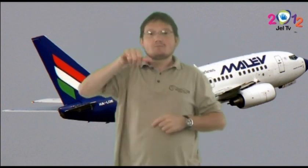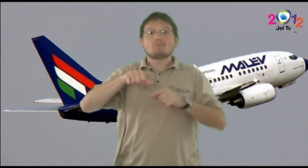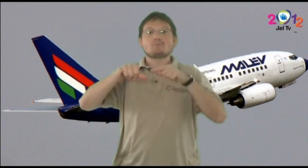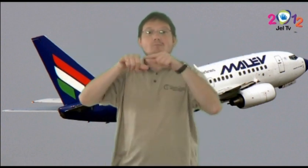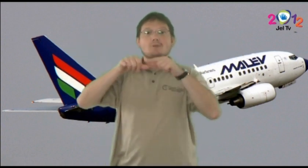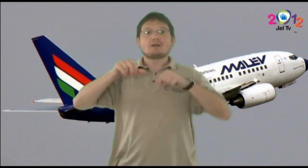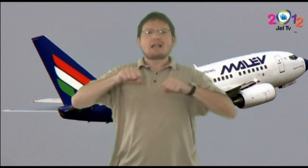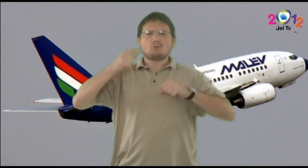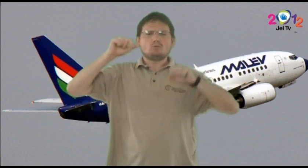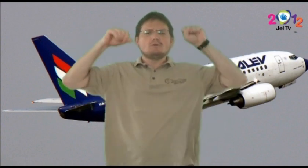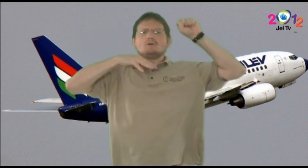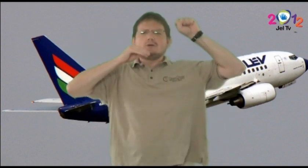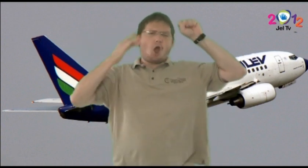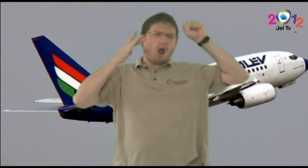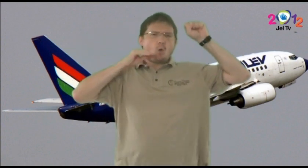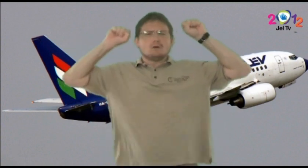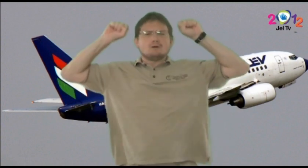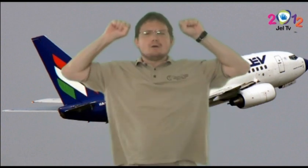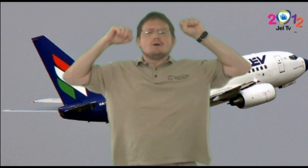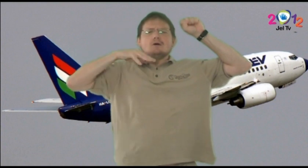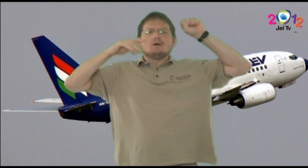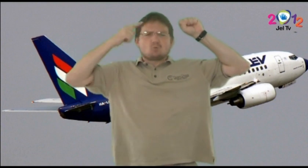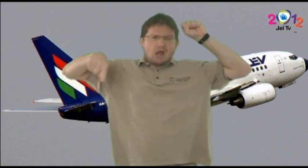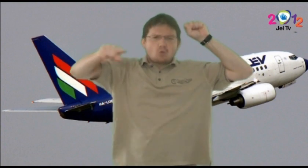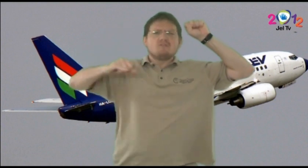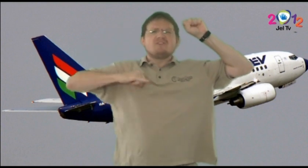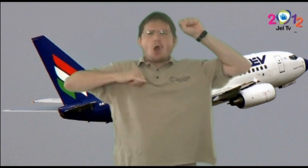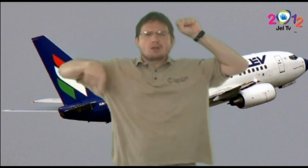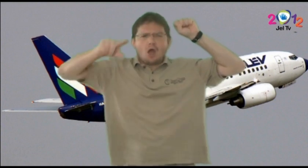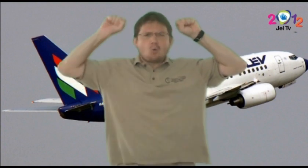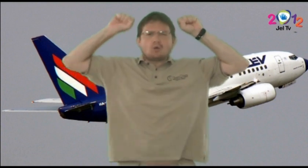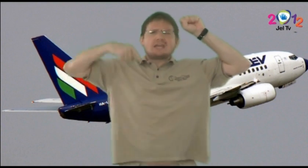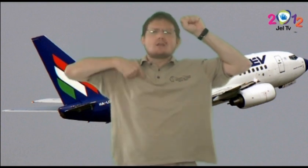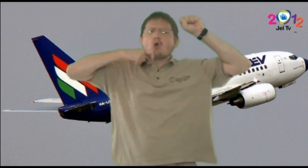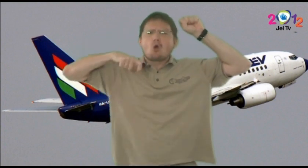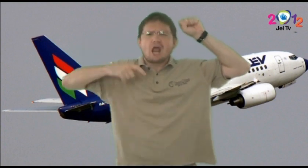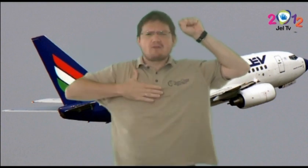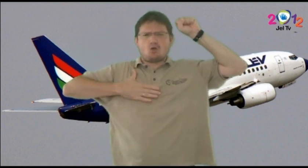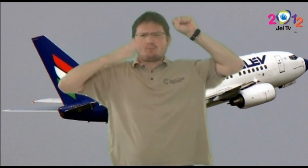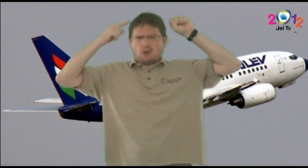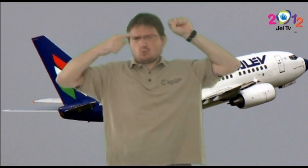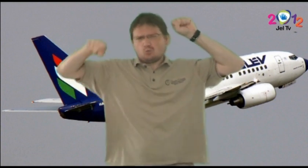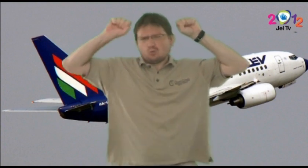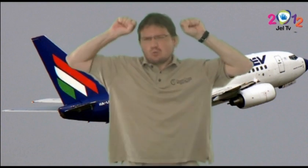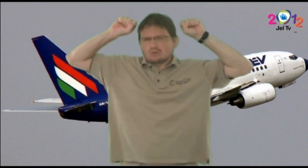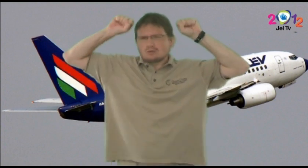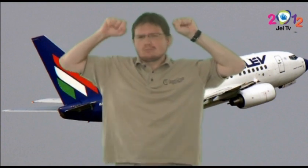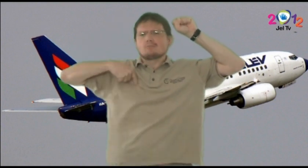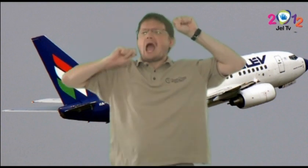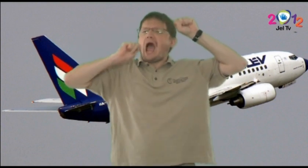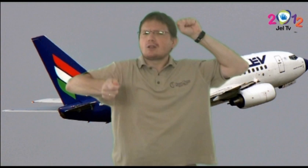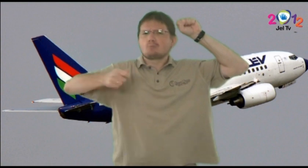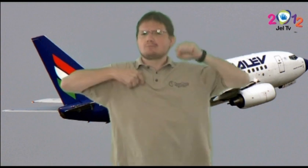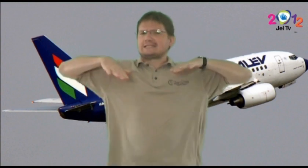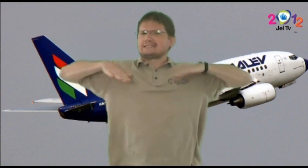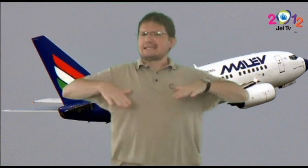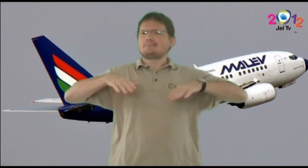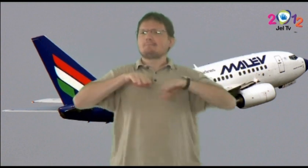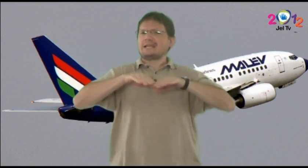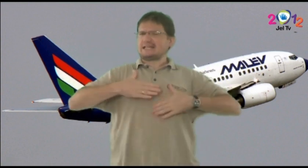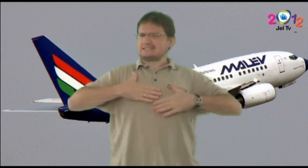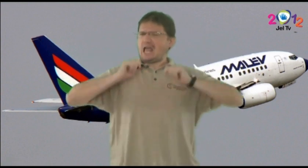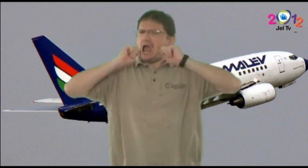Hátul ülõ Kádár is kapaszkodik, majd nyugodtan megszólal: -Ti fiatalok, tudjátok hogy én már öreg vagyok, szeretném átadni nektek a miniszteri "széket".